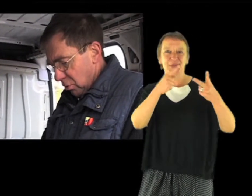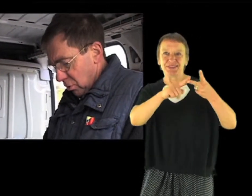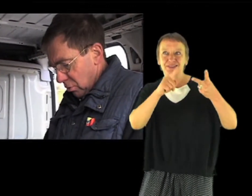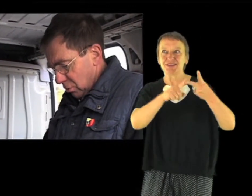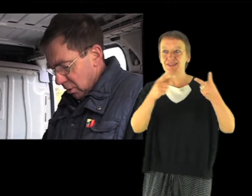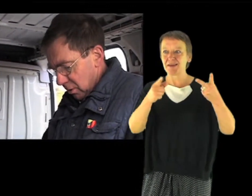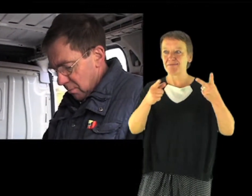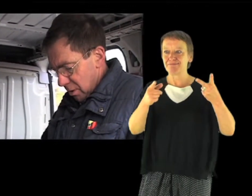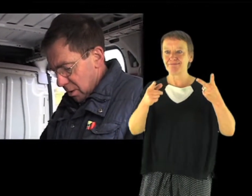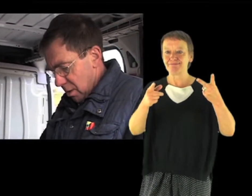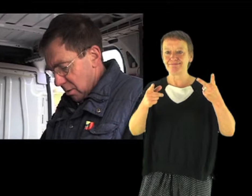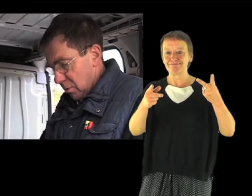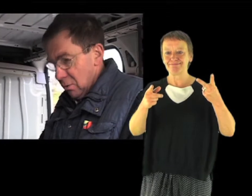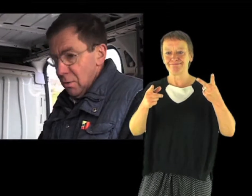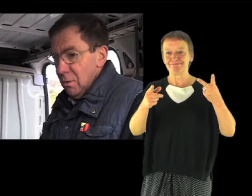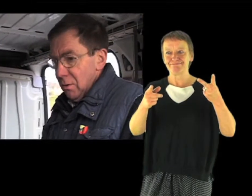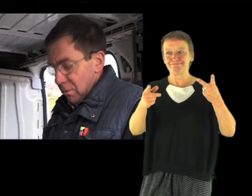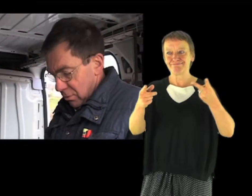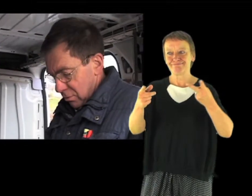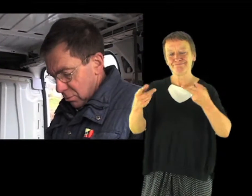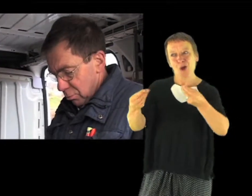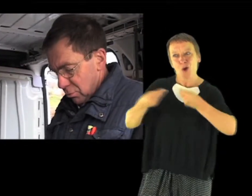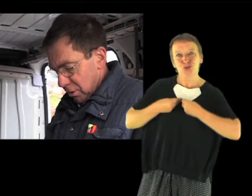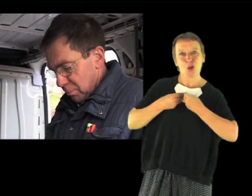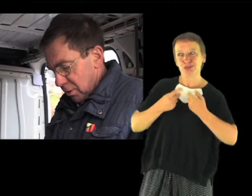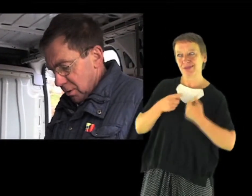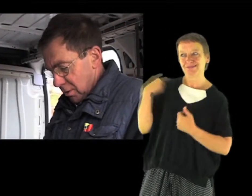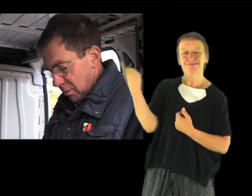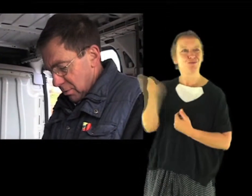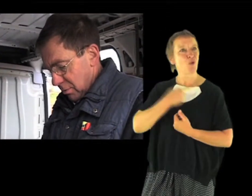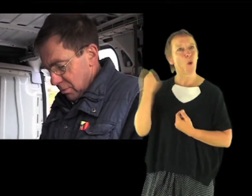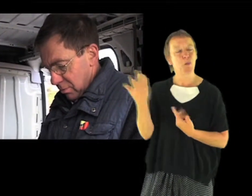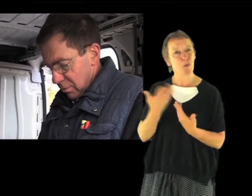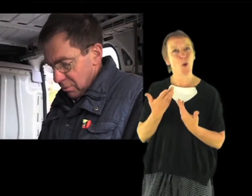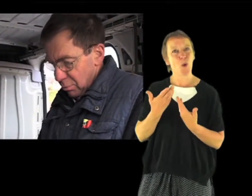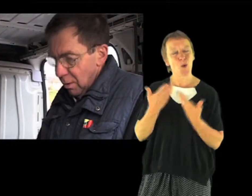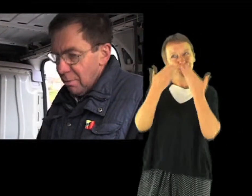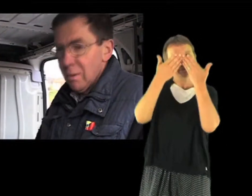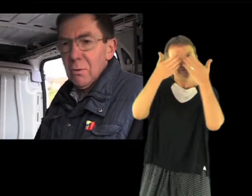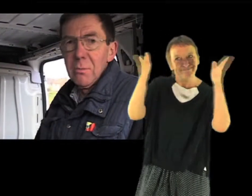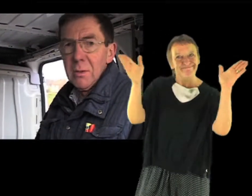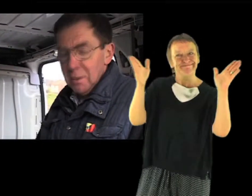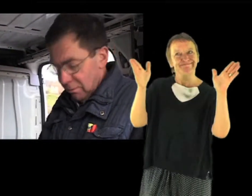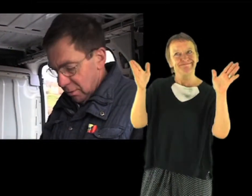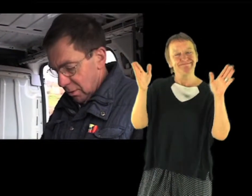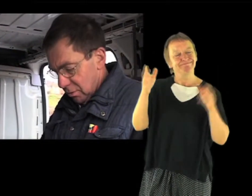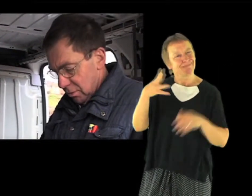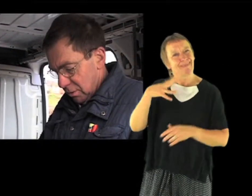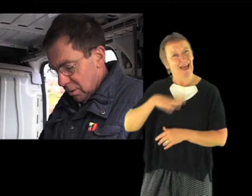Parce que, d'une certaine manière, on peut s'expliquer on peut apprendre à communiquer